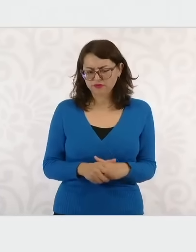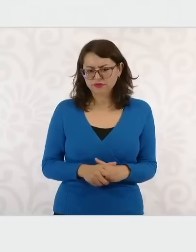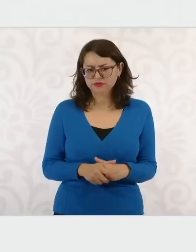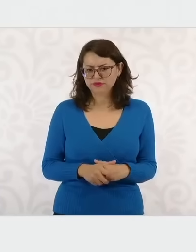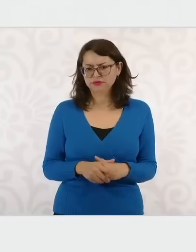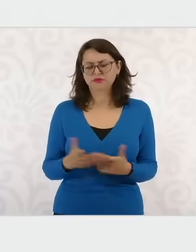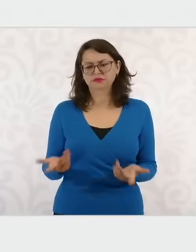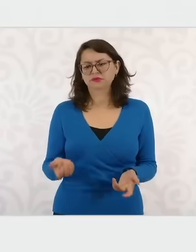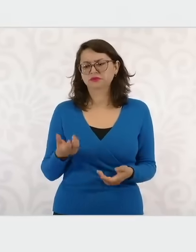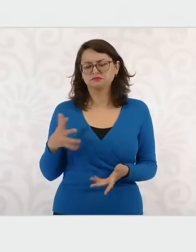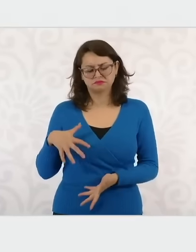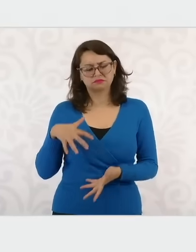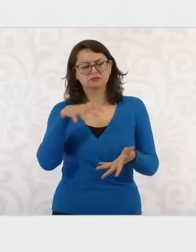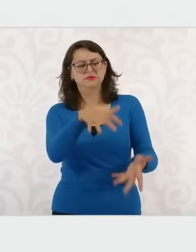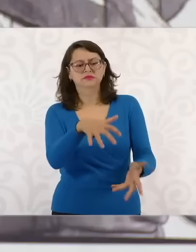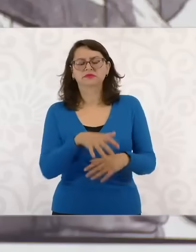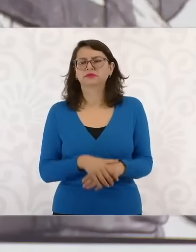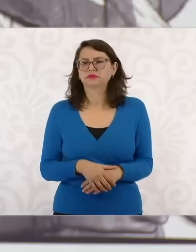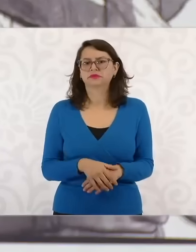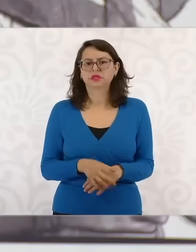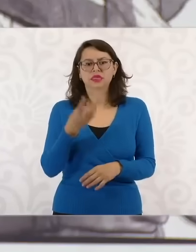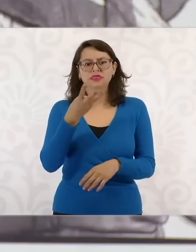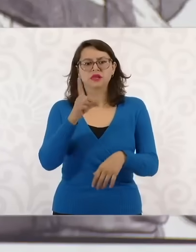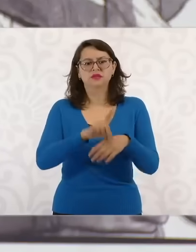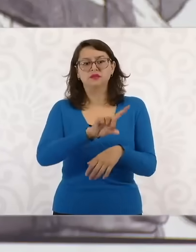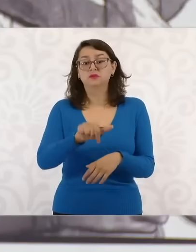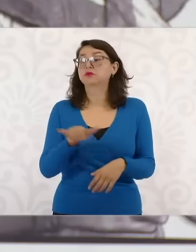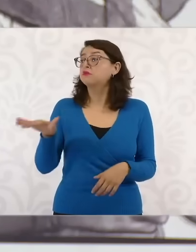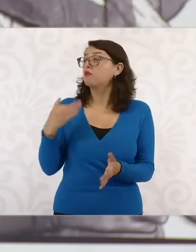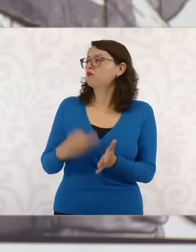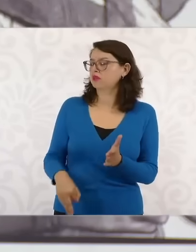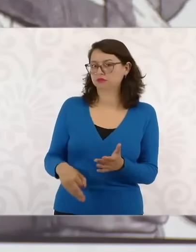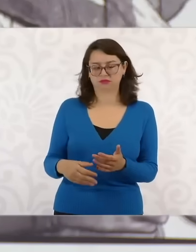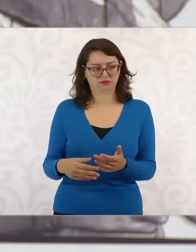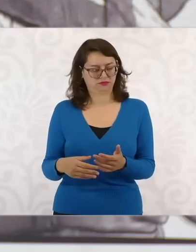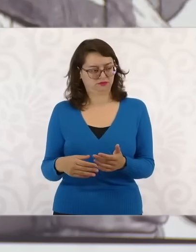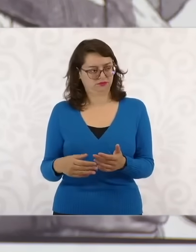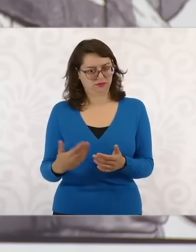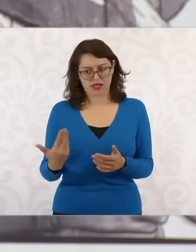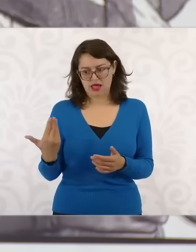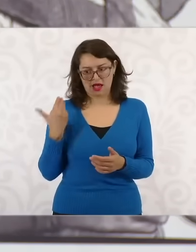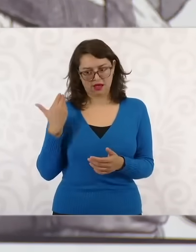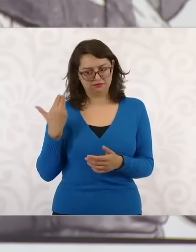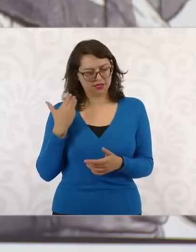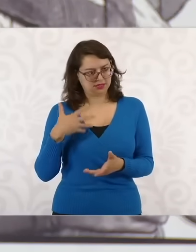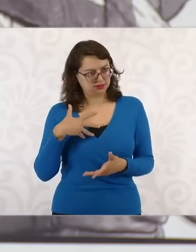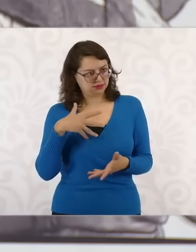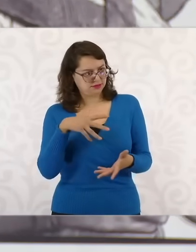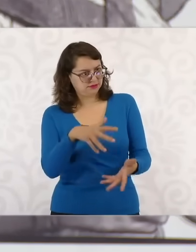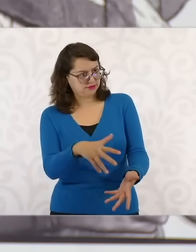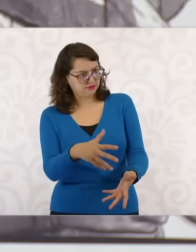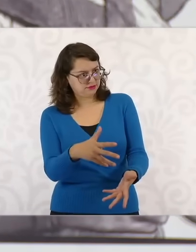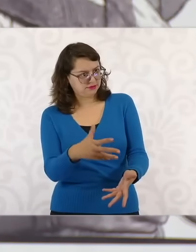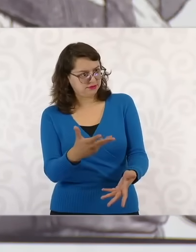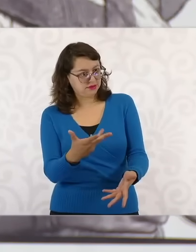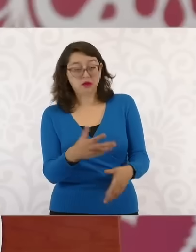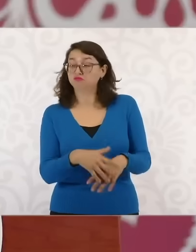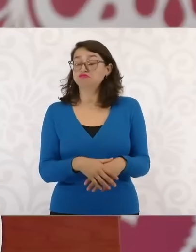tr días se decía, "Es que hace falta medicamento, pero sea se acaba de llevarse 3 días."